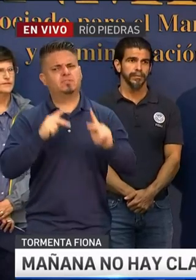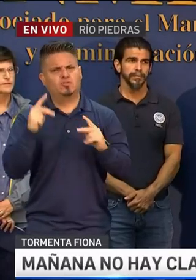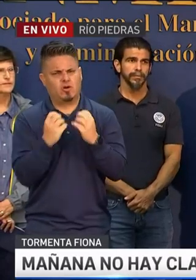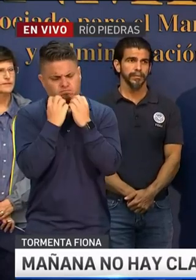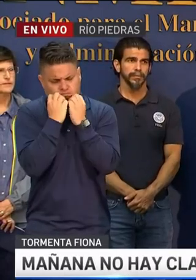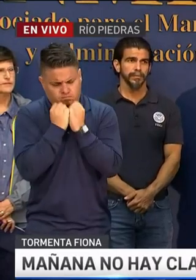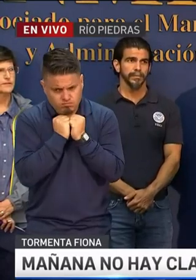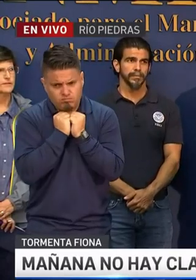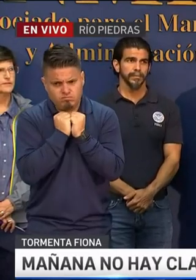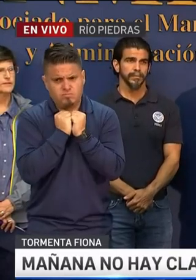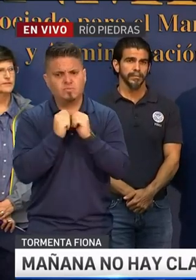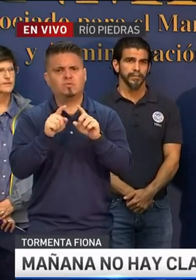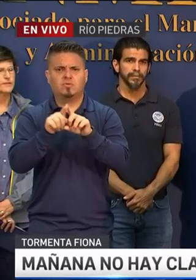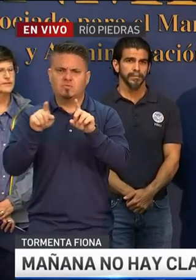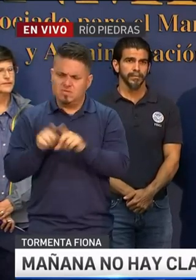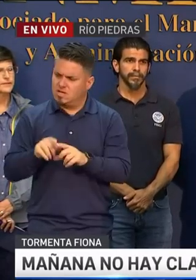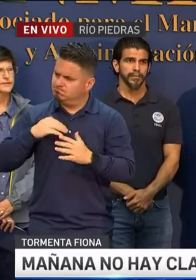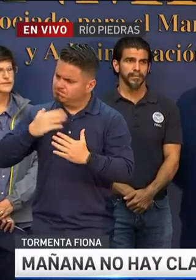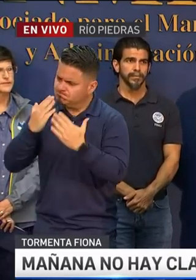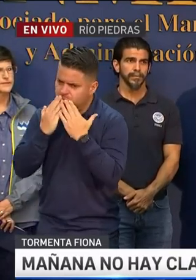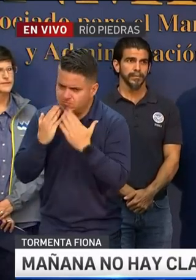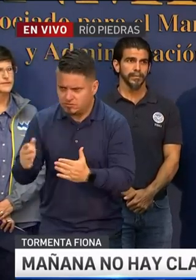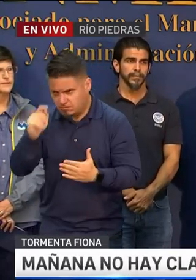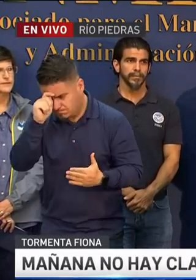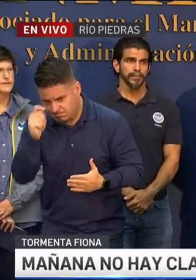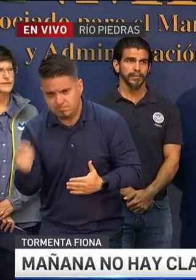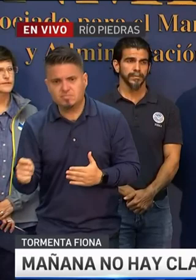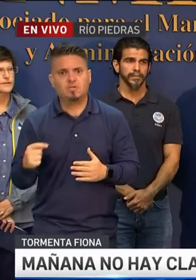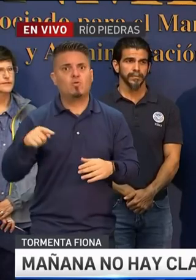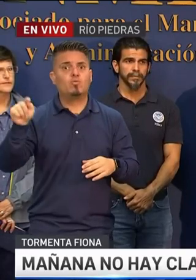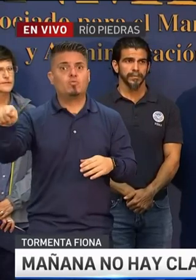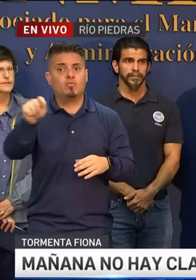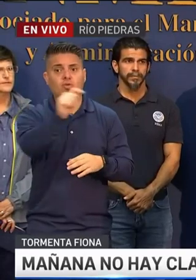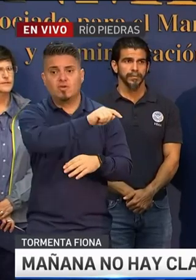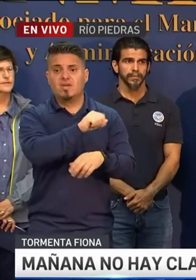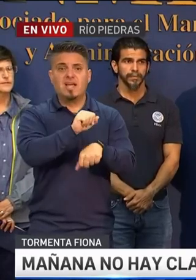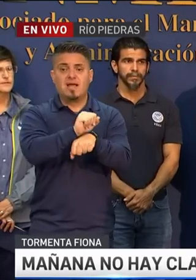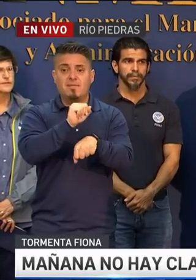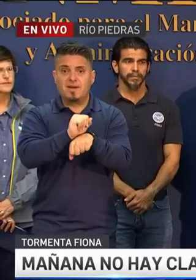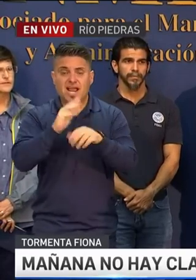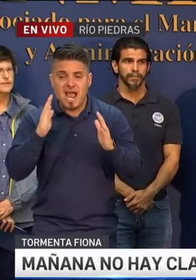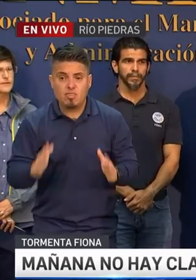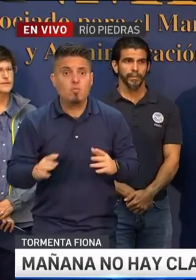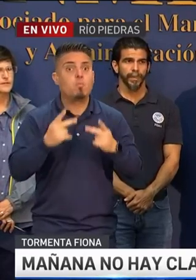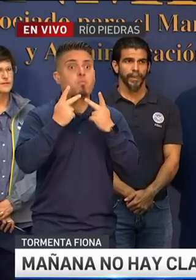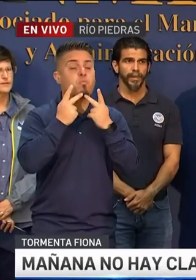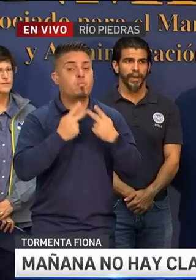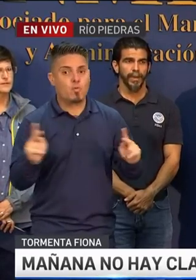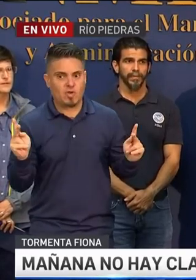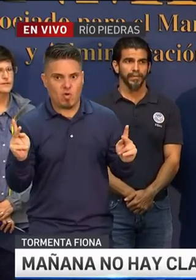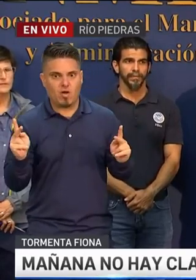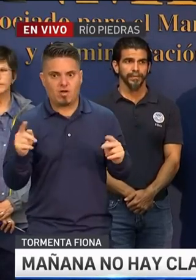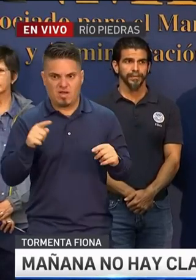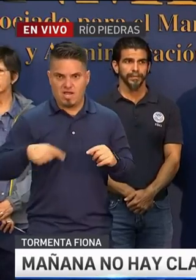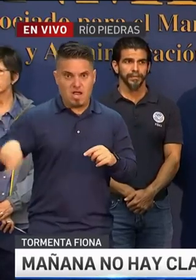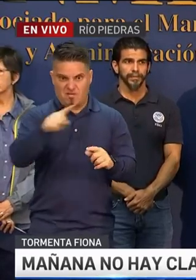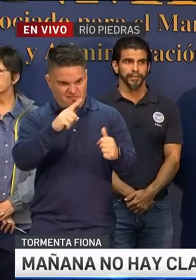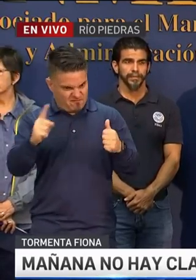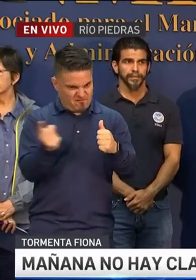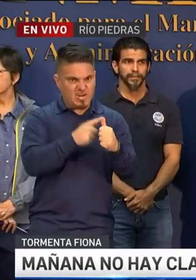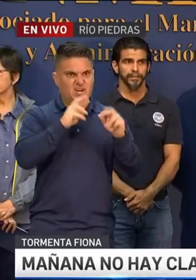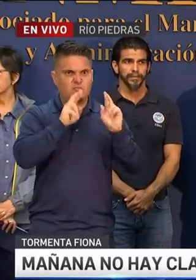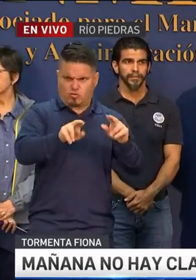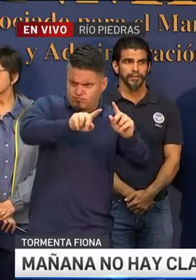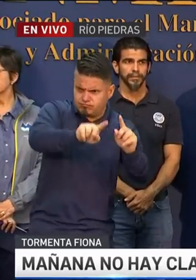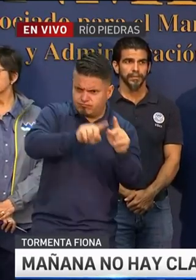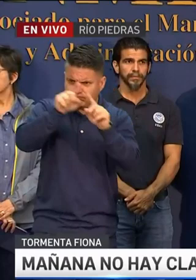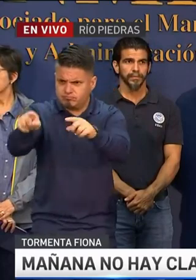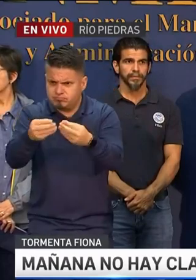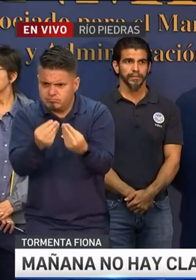LA COLABORACIÓN Y EL TRABAJO